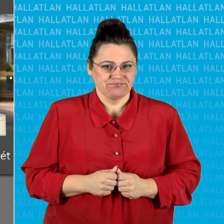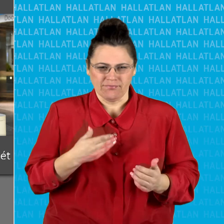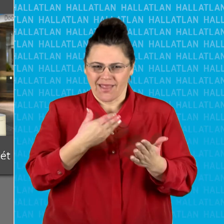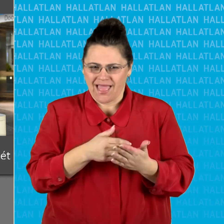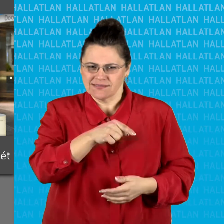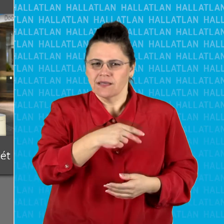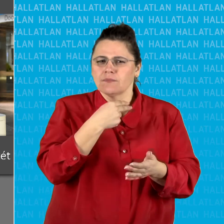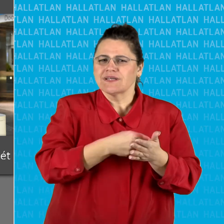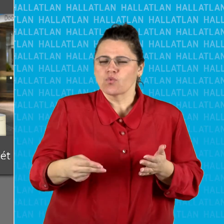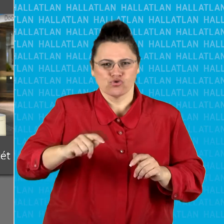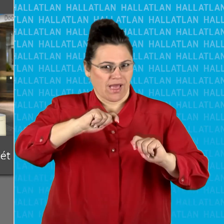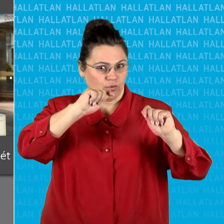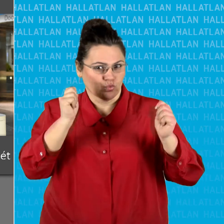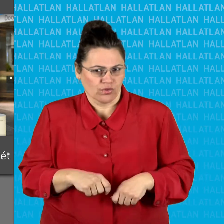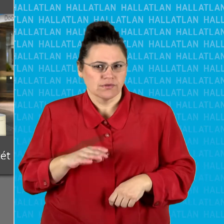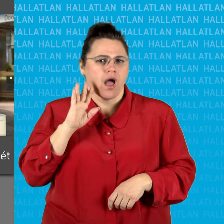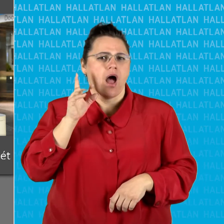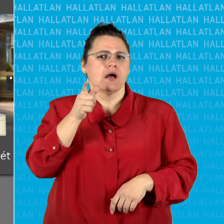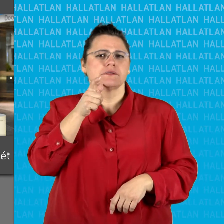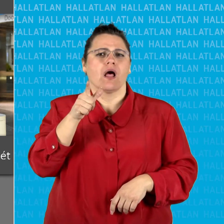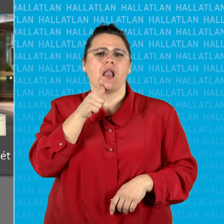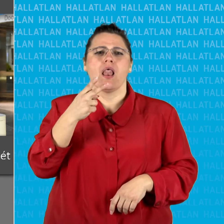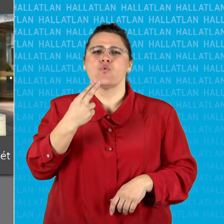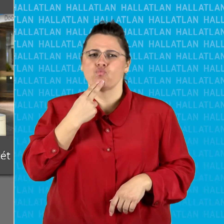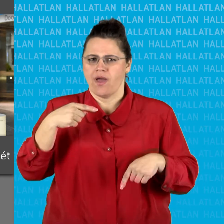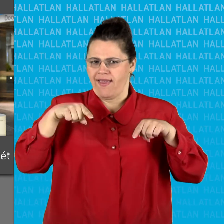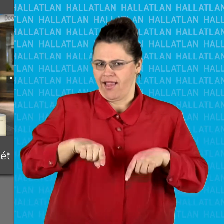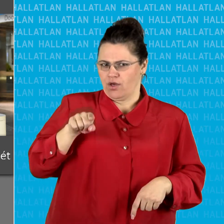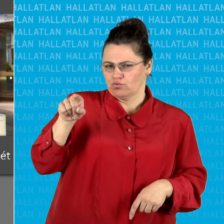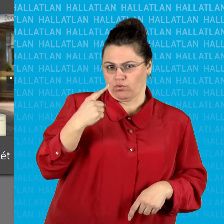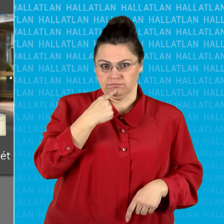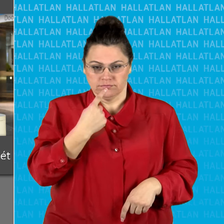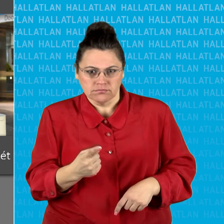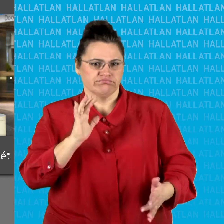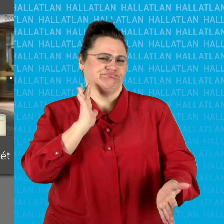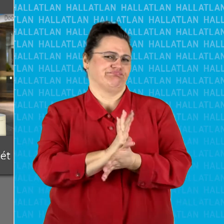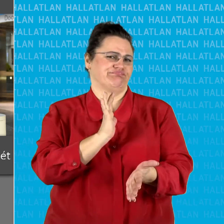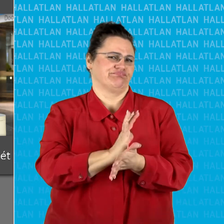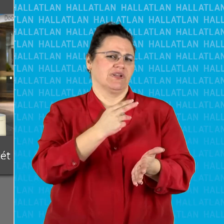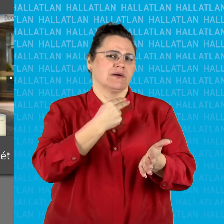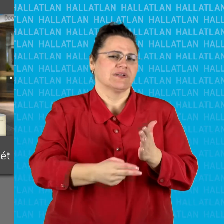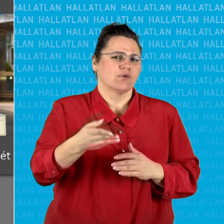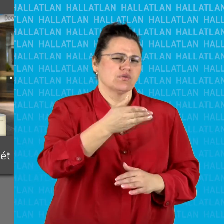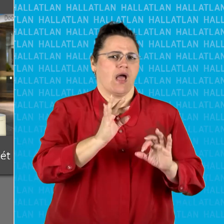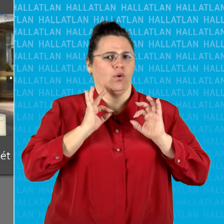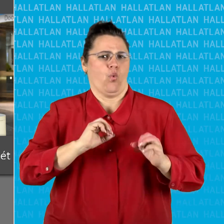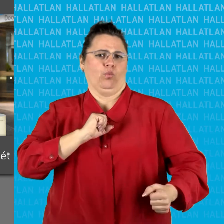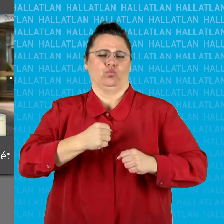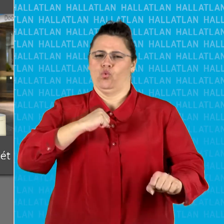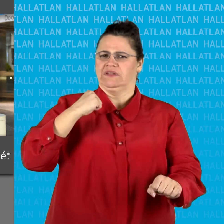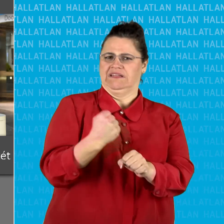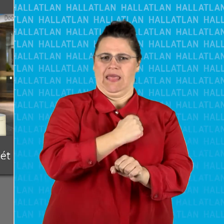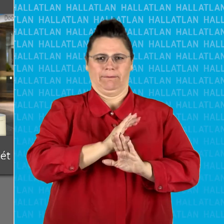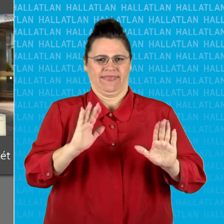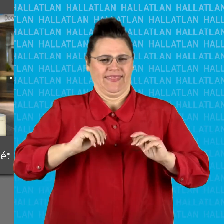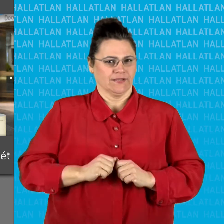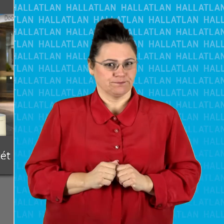„Bebizonyítottuk, hogy a bíróságok működnek." nyilatkozta a döntés után az ACLU elnöke.